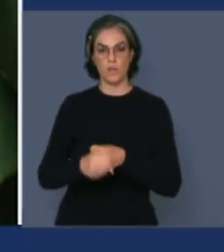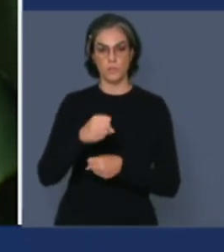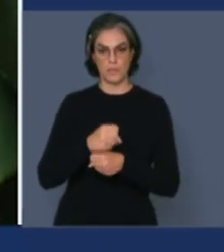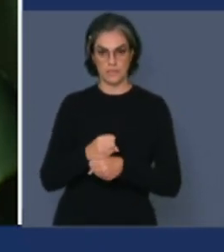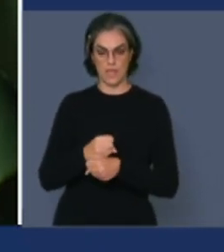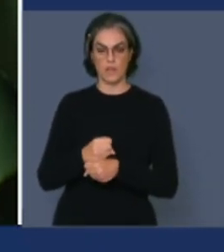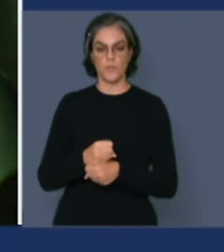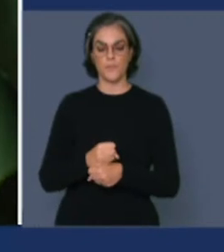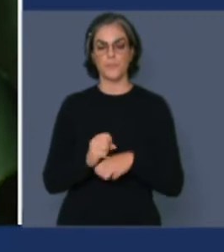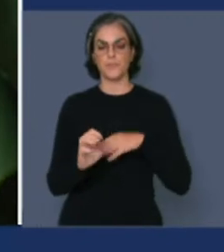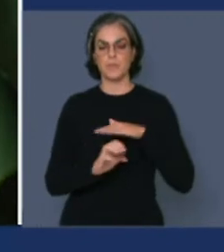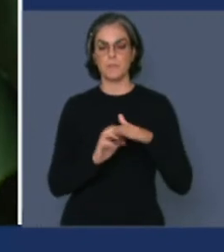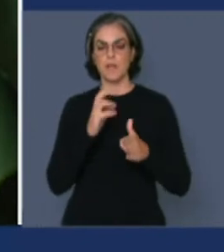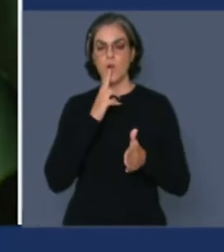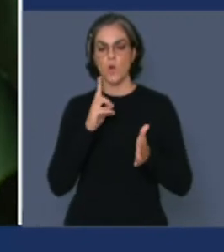NEGÓCIOS, E... É QUE OS GOVERNOS DERAM UM BILHÃO E